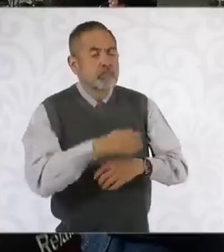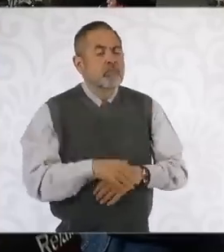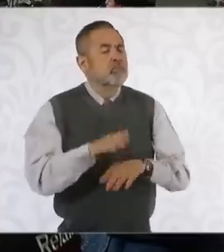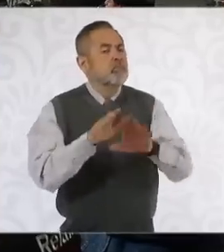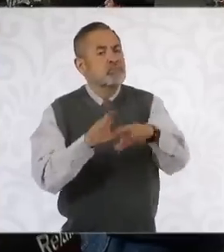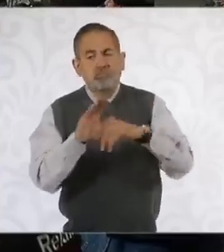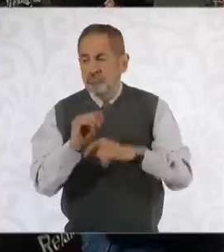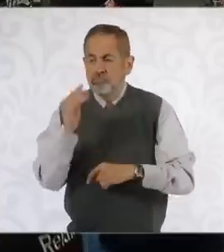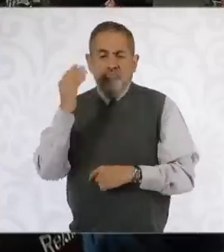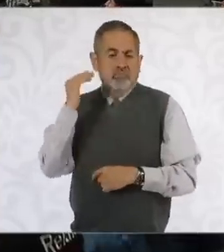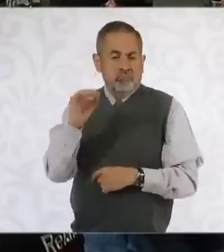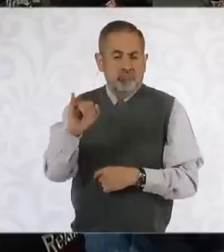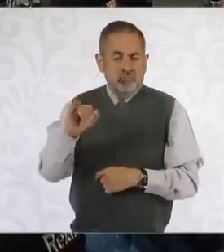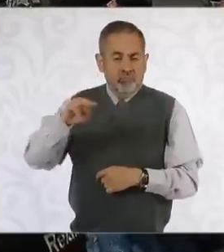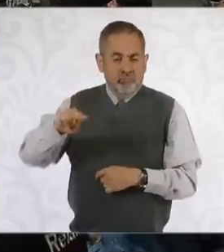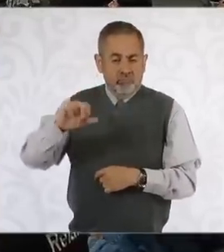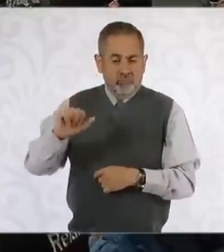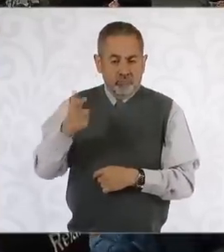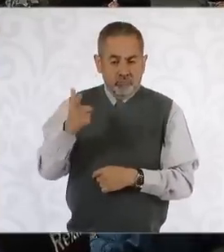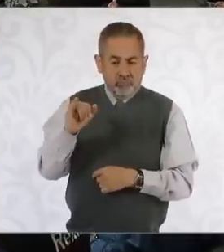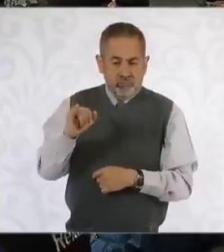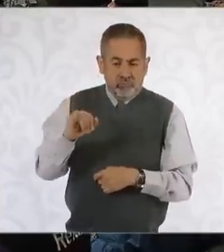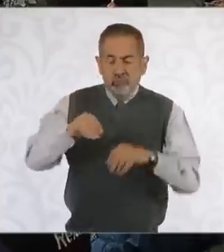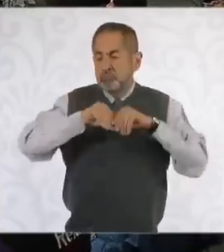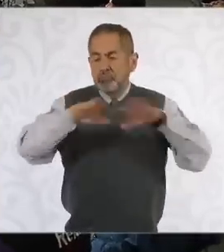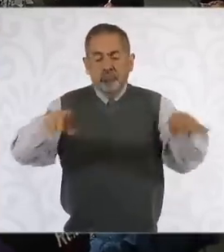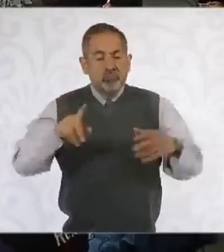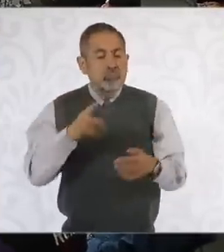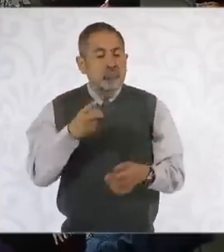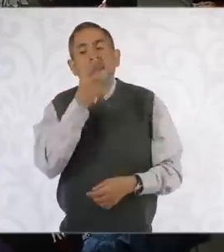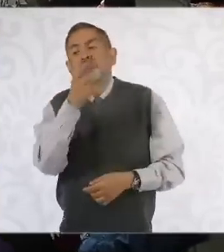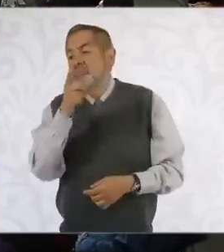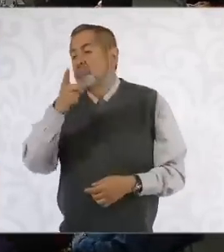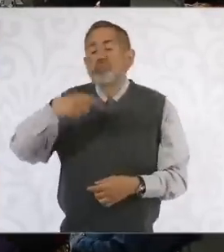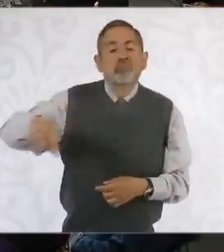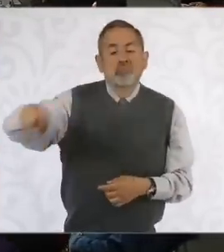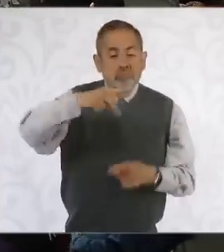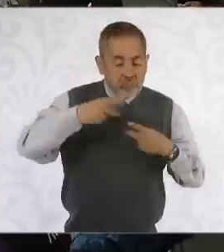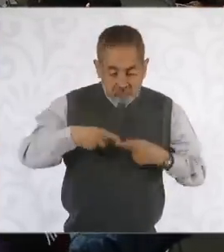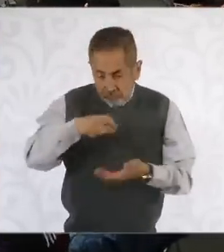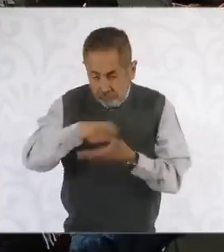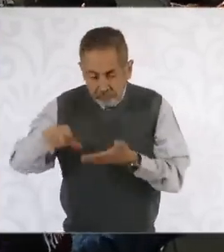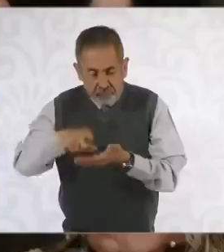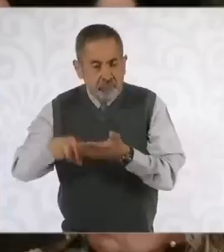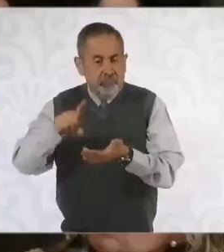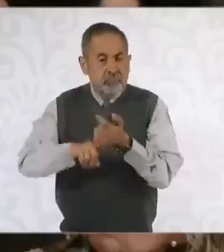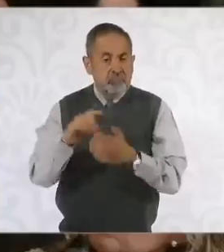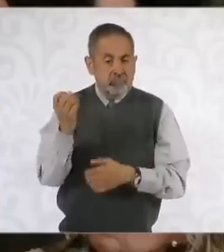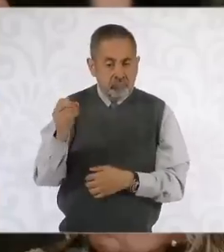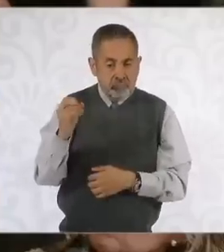que la confianza de los consumidores en México registrada en octubre fue la más alta desde que